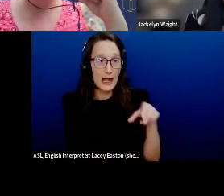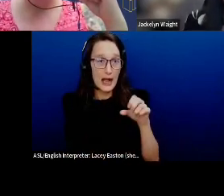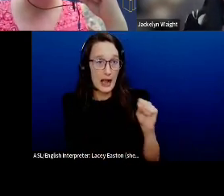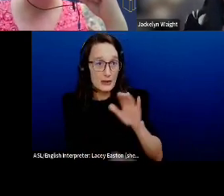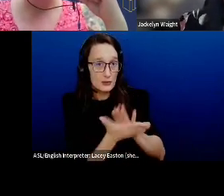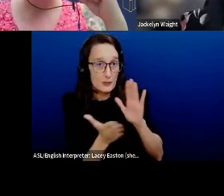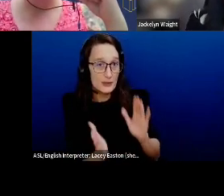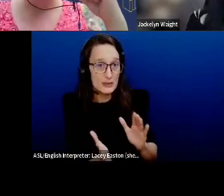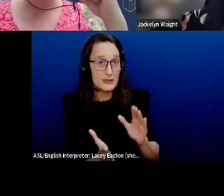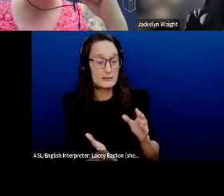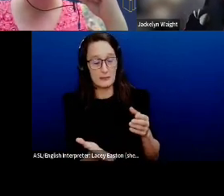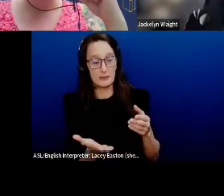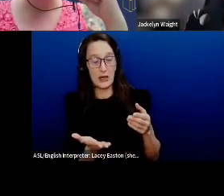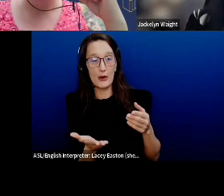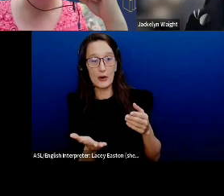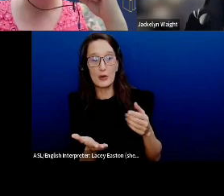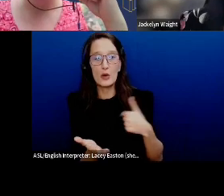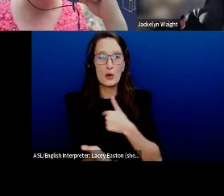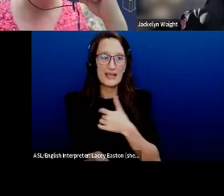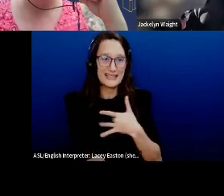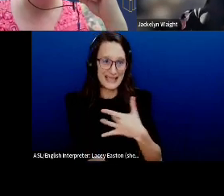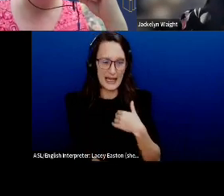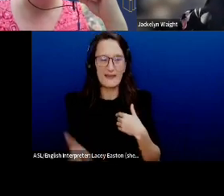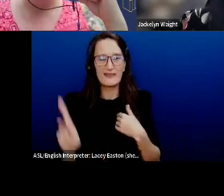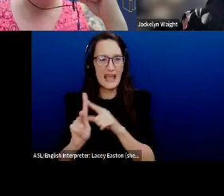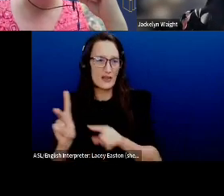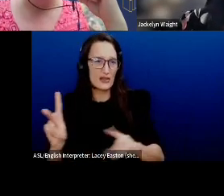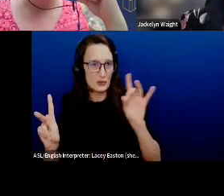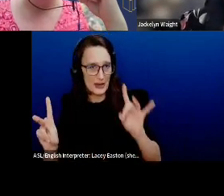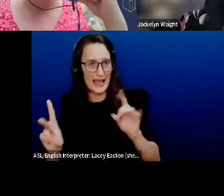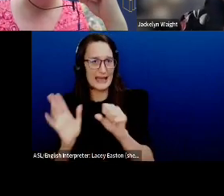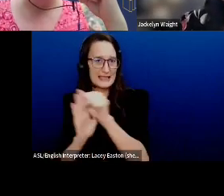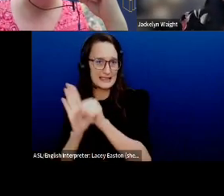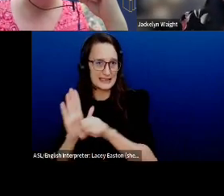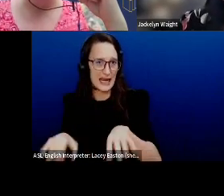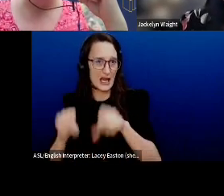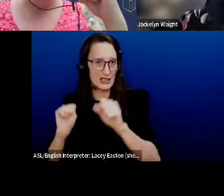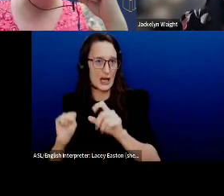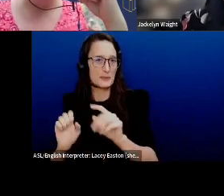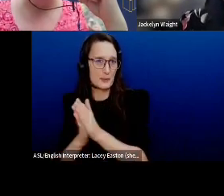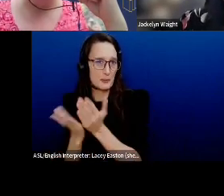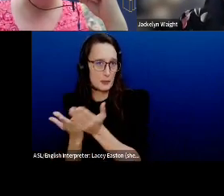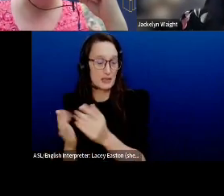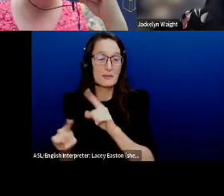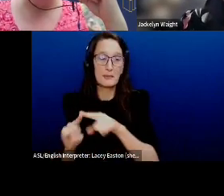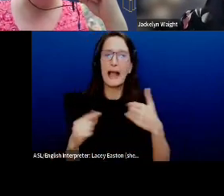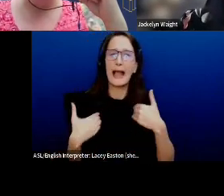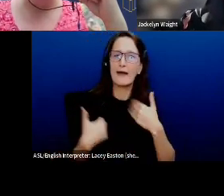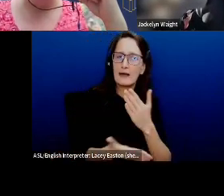libros de texto estatales de K a 8.º grado. Tenemos material de escuela secundaria en IMODS. Si el archivo